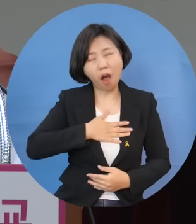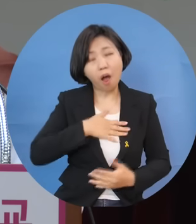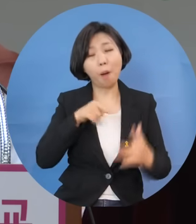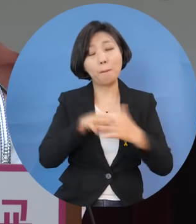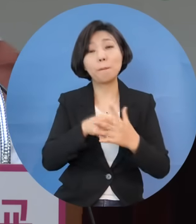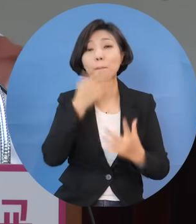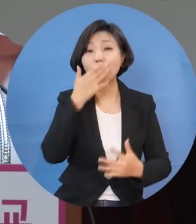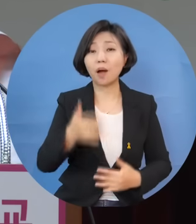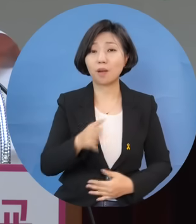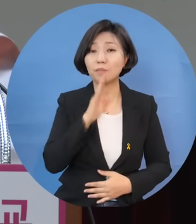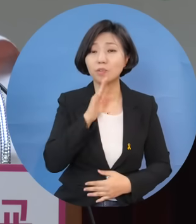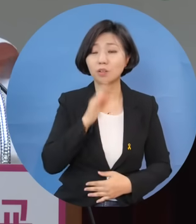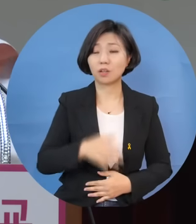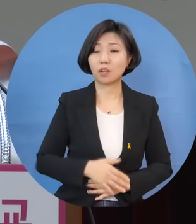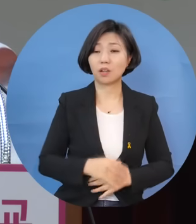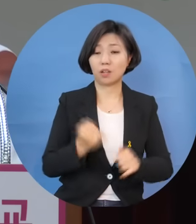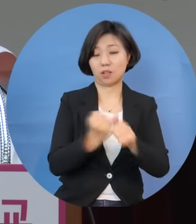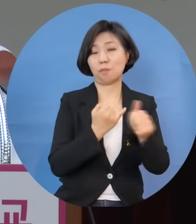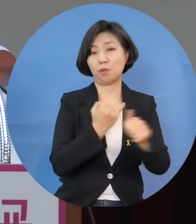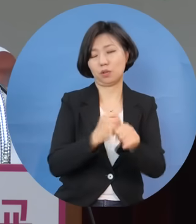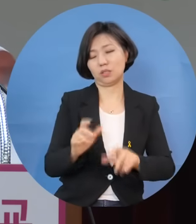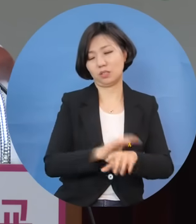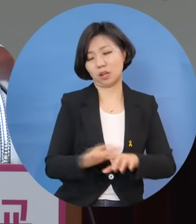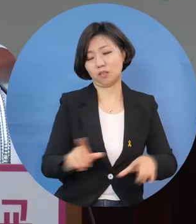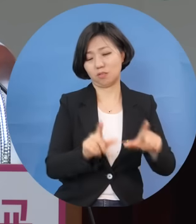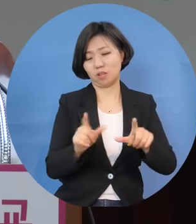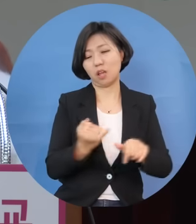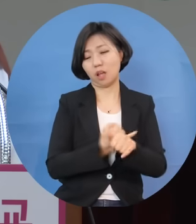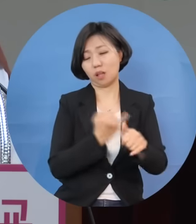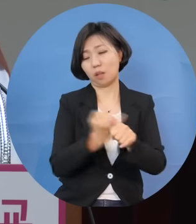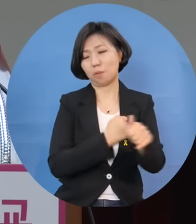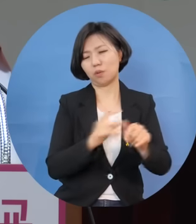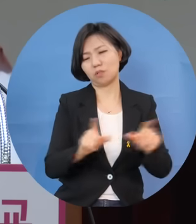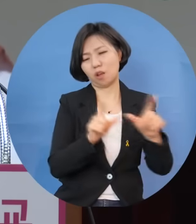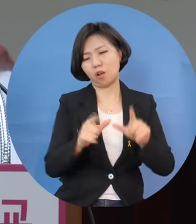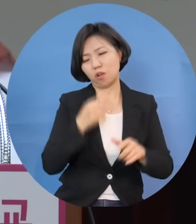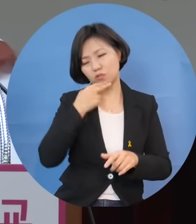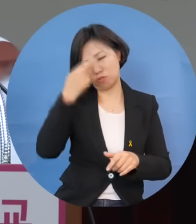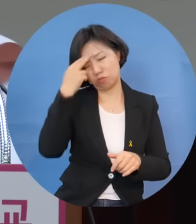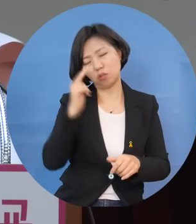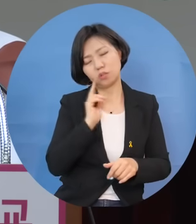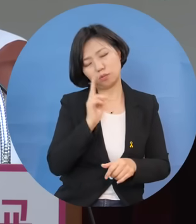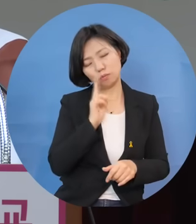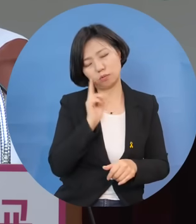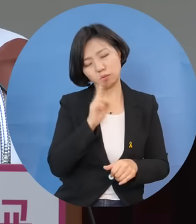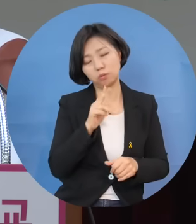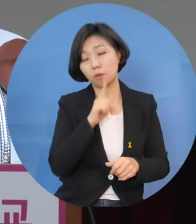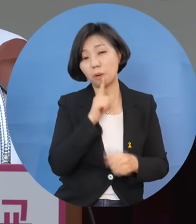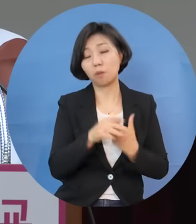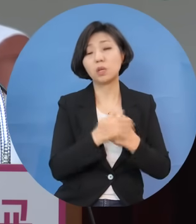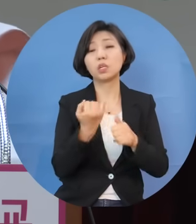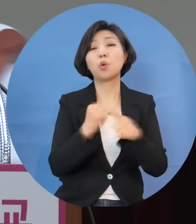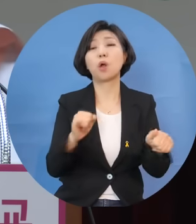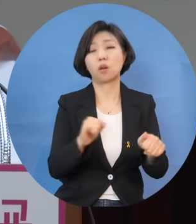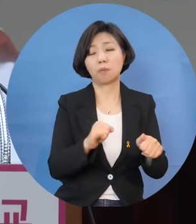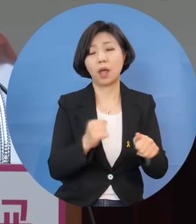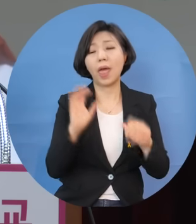그러니까 여러분이 남편하고 살면서 술을 먹고 어쩌고 저쩌고 하니까 "그러면 이혼해라" "그러면 아이들은 어떡하고요?"